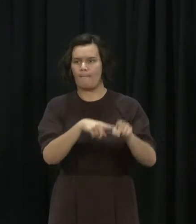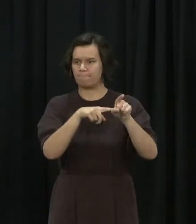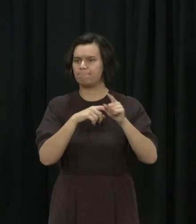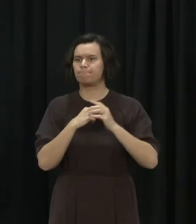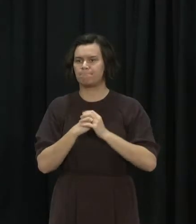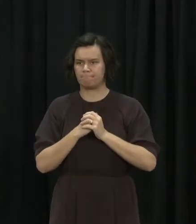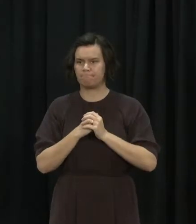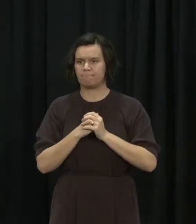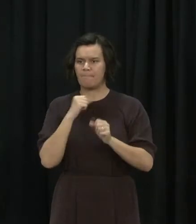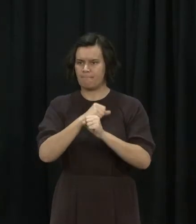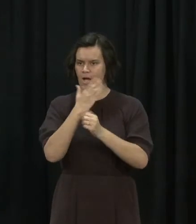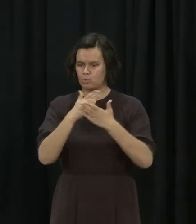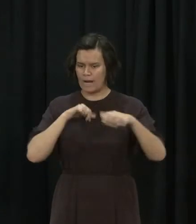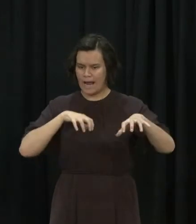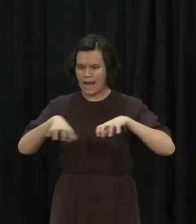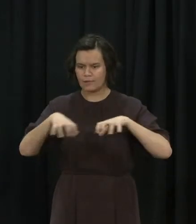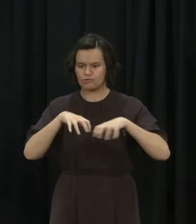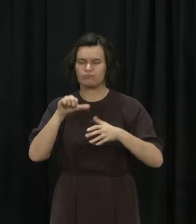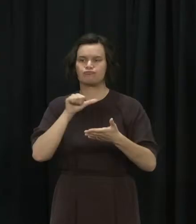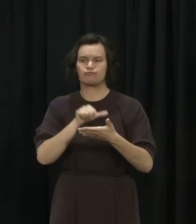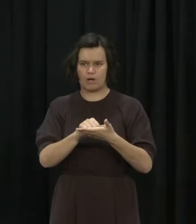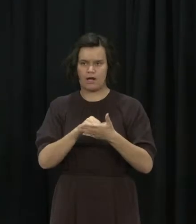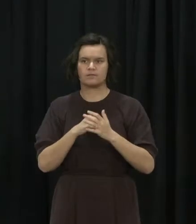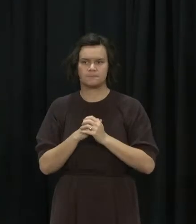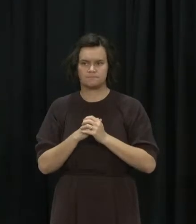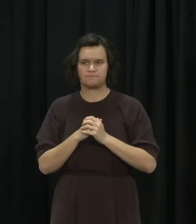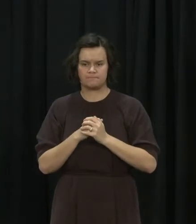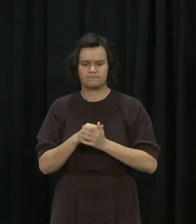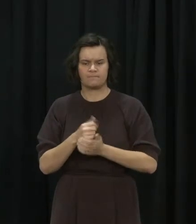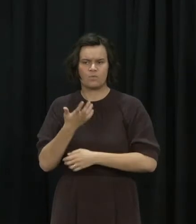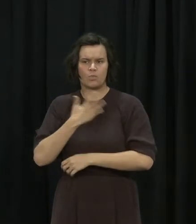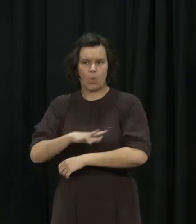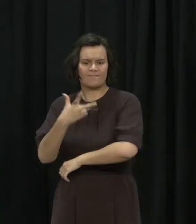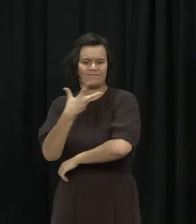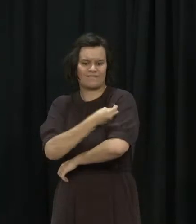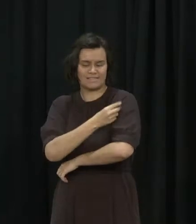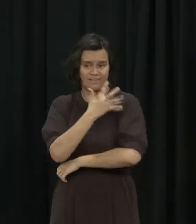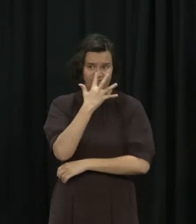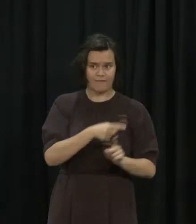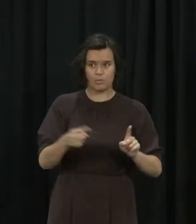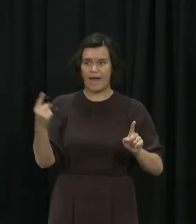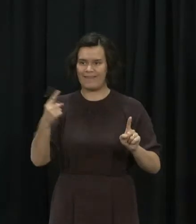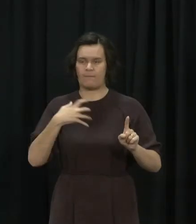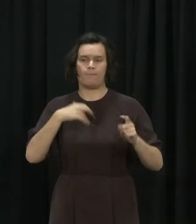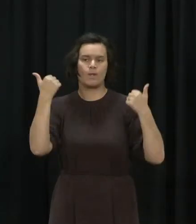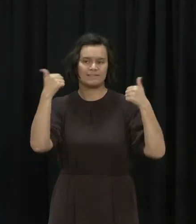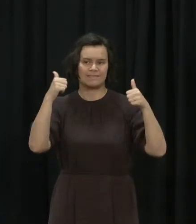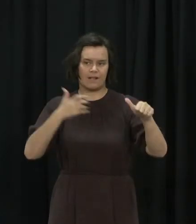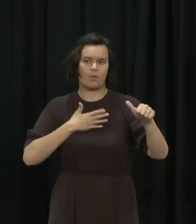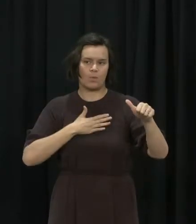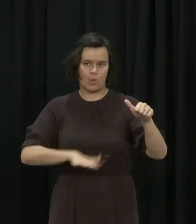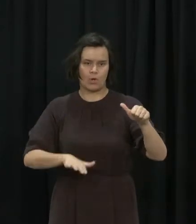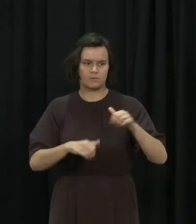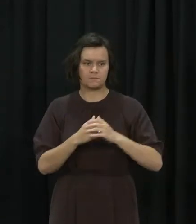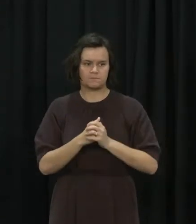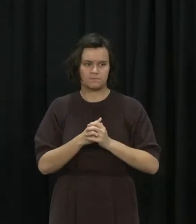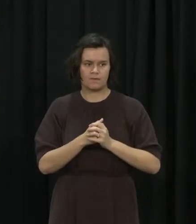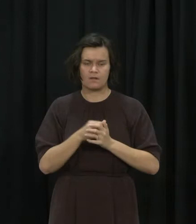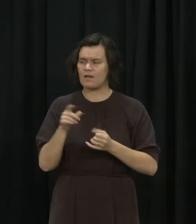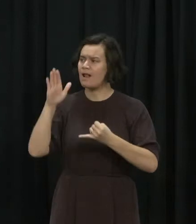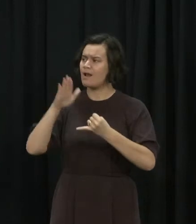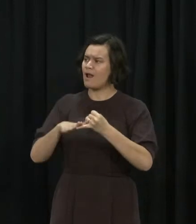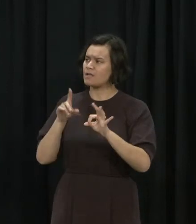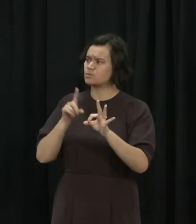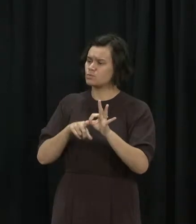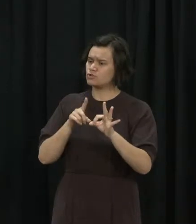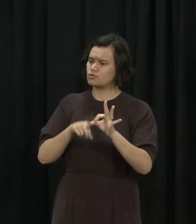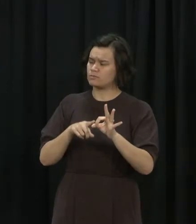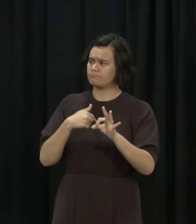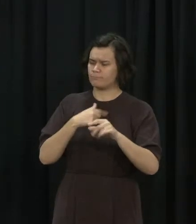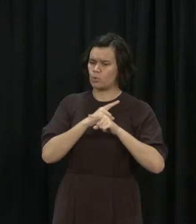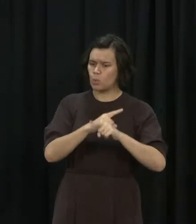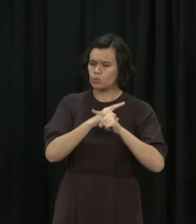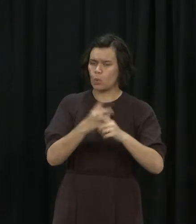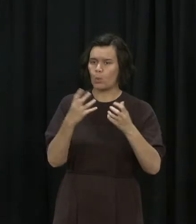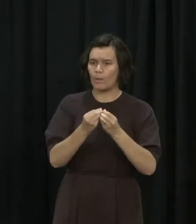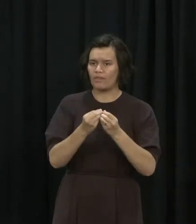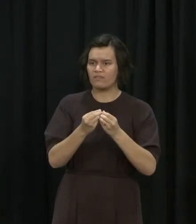mua i te taraipiunara, ka